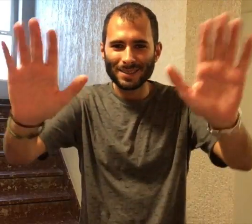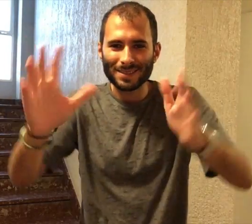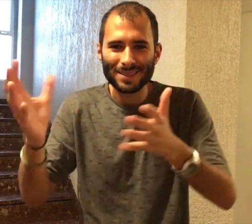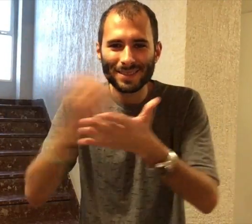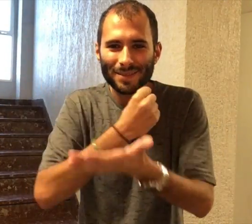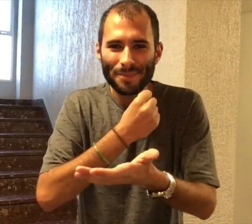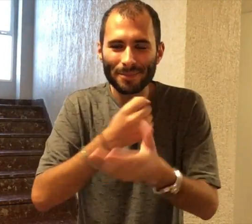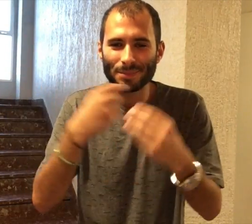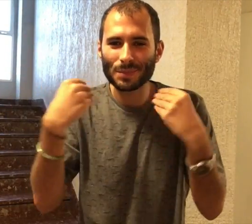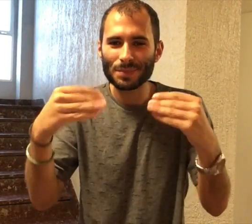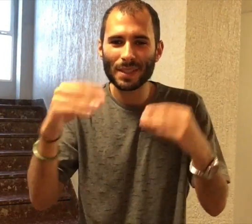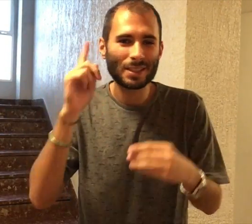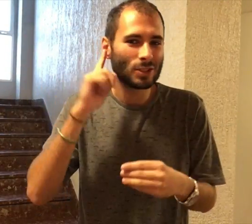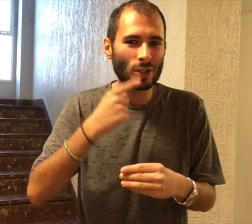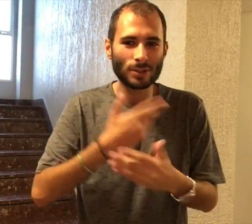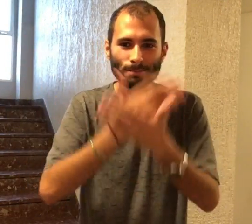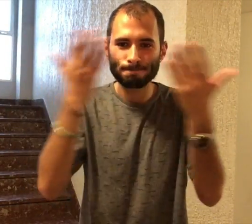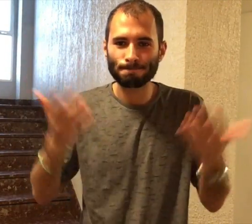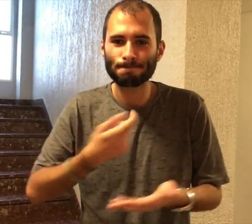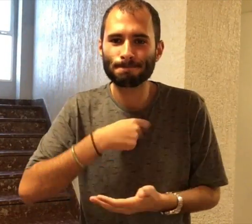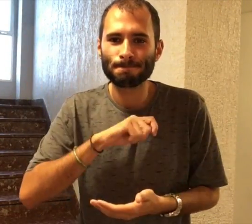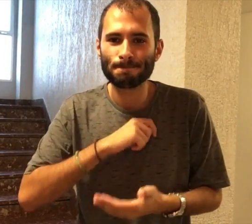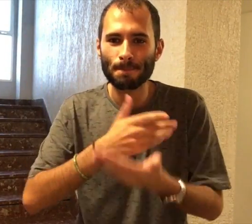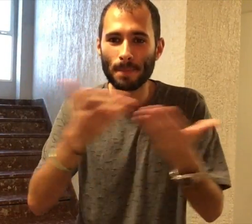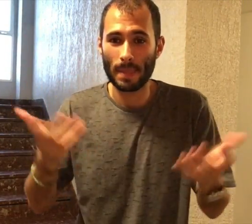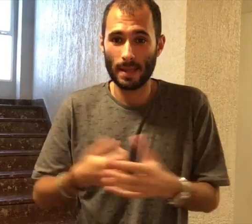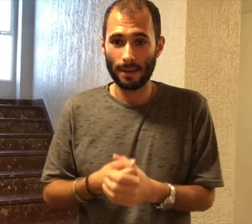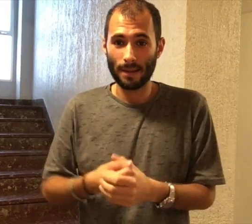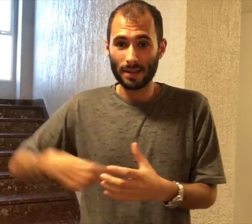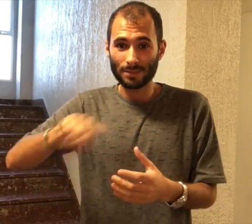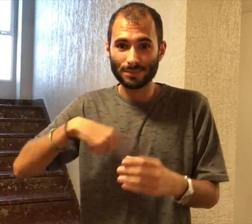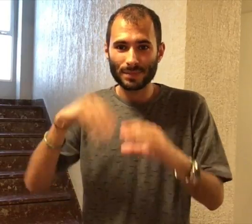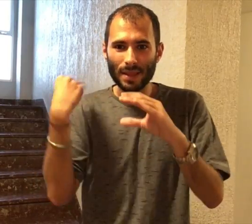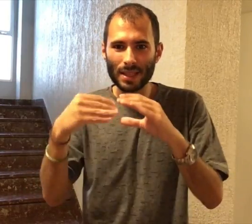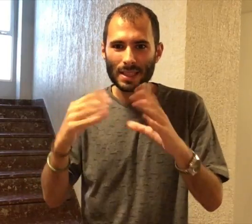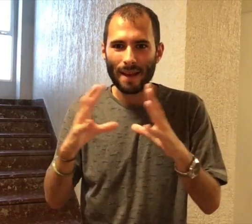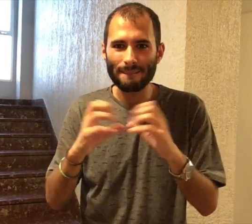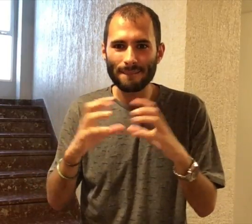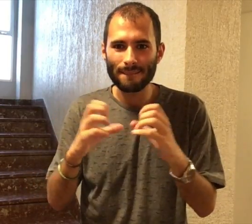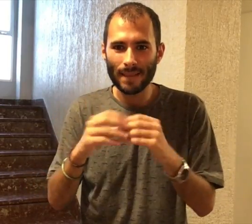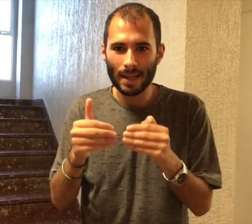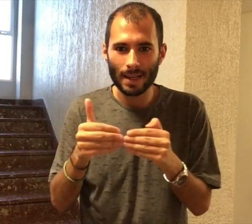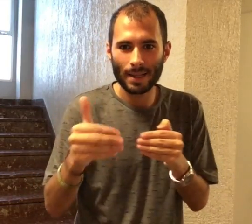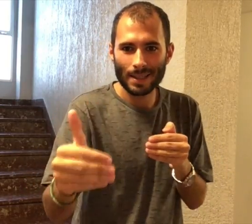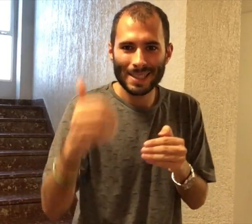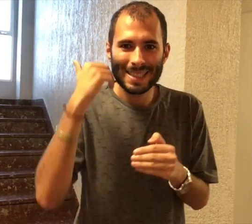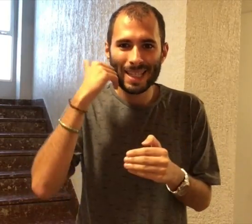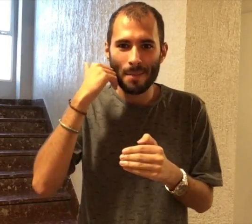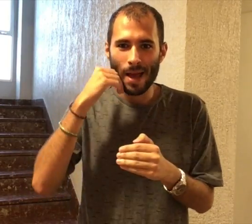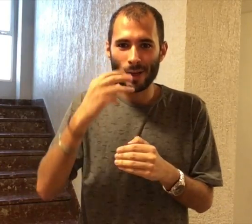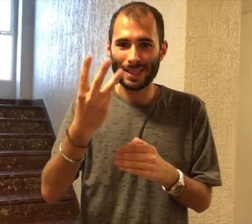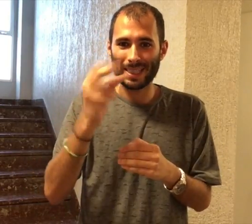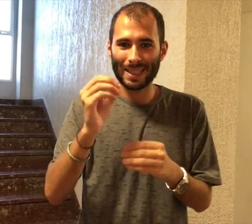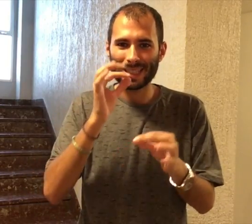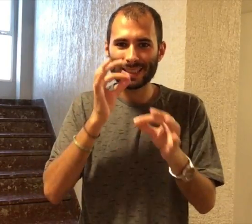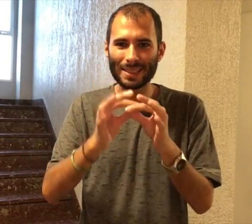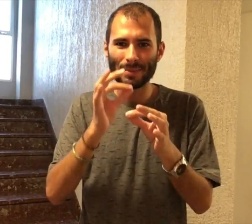¡Hola a todes, en especial a la juventud sorda española! La CJS-CNSE se muere de ganas de veros a todes el próximo sábado 30 de septiembre...